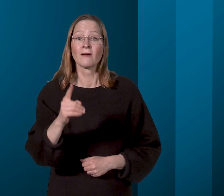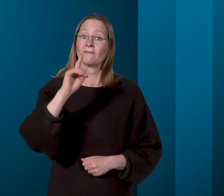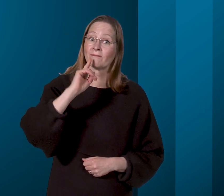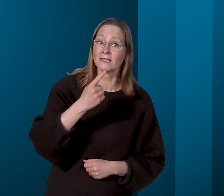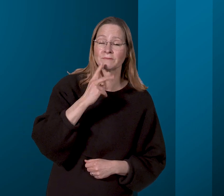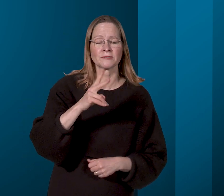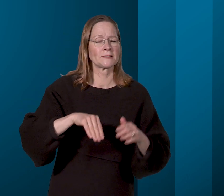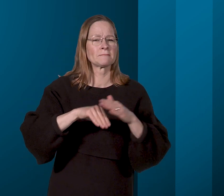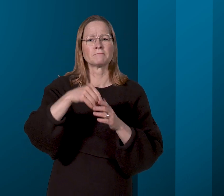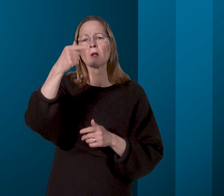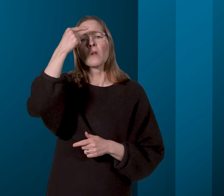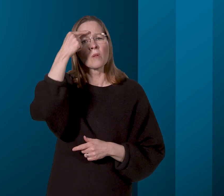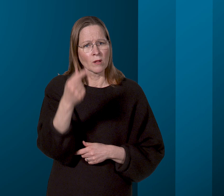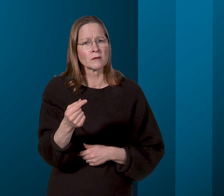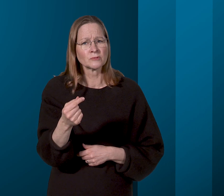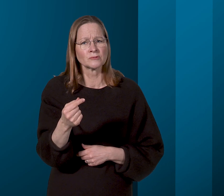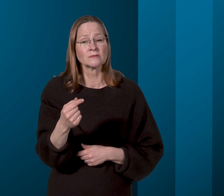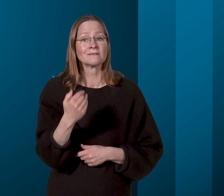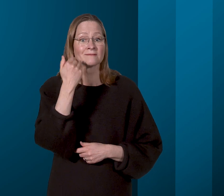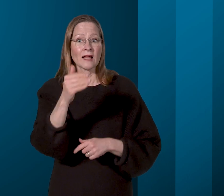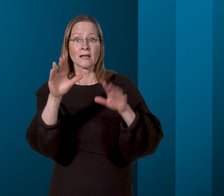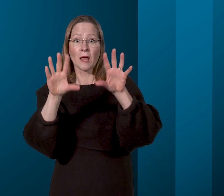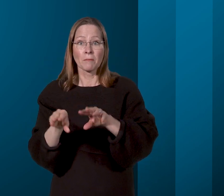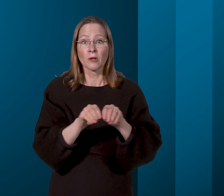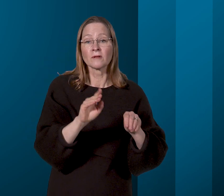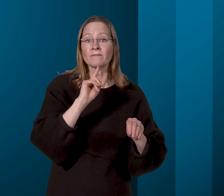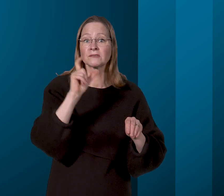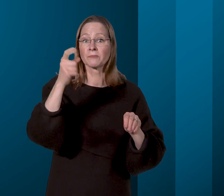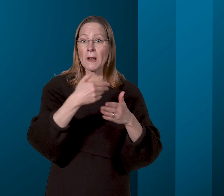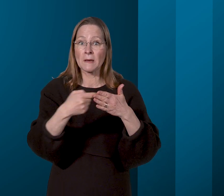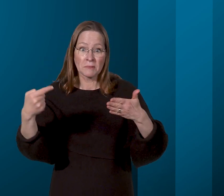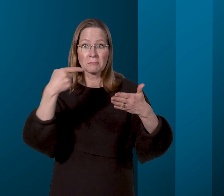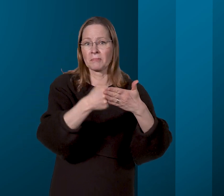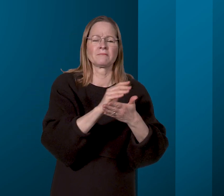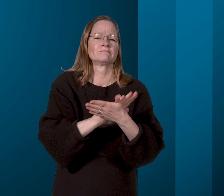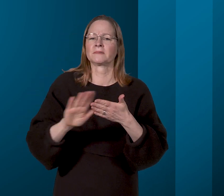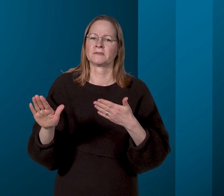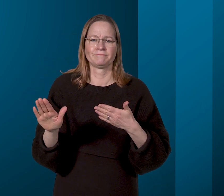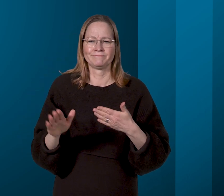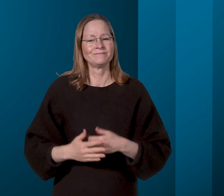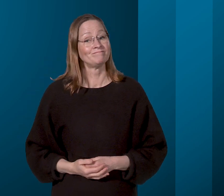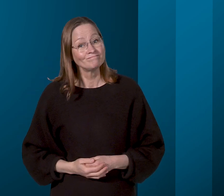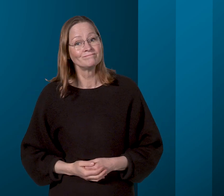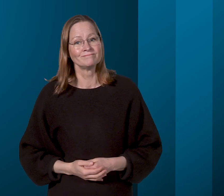Vastaaminen on täysin luottamuksellista, - eikä vastaajaa voida tunnistaa raportoinnissa.